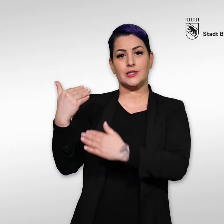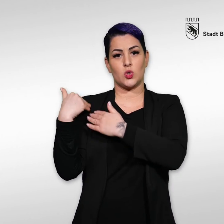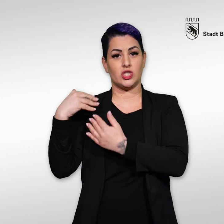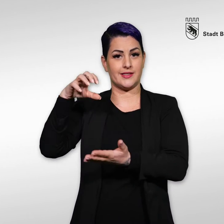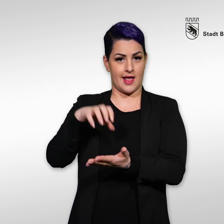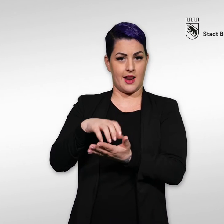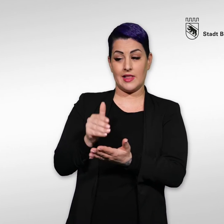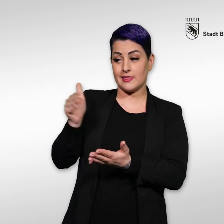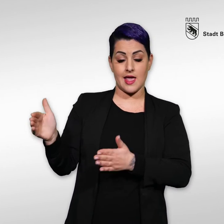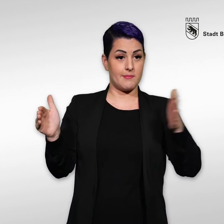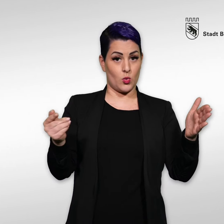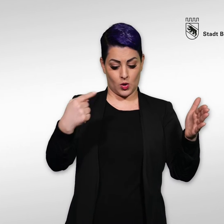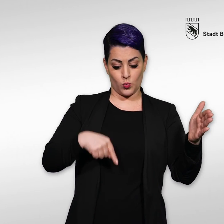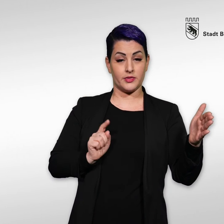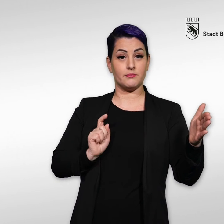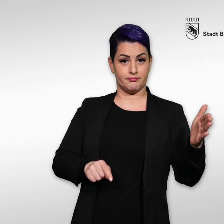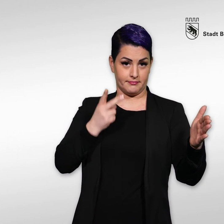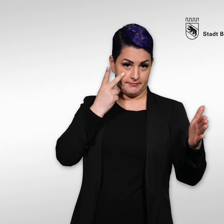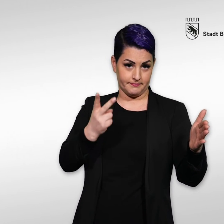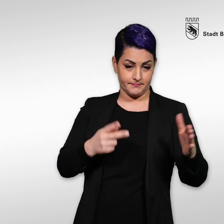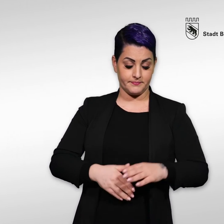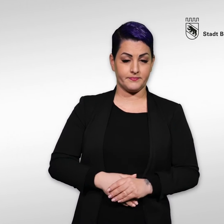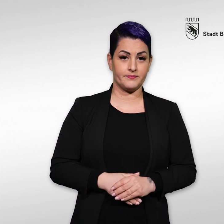der Box «Zuständige Stelle» neben oder unter diesem Video.